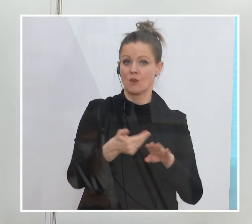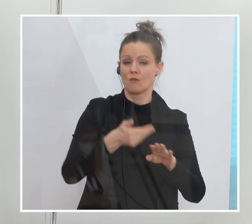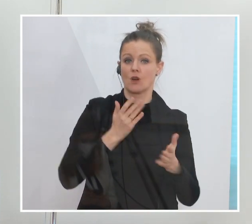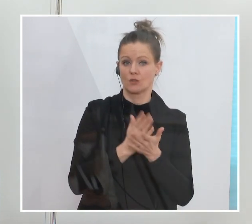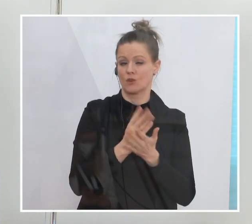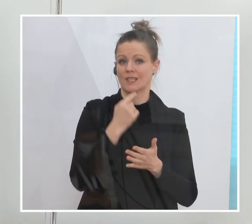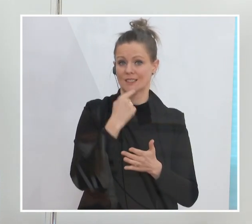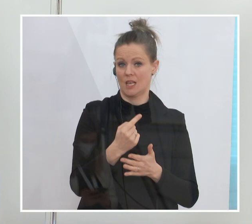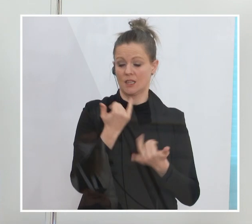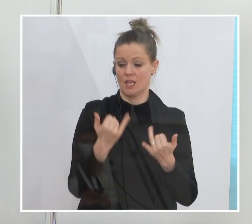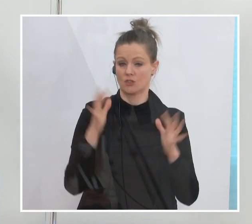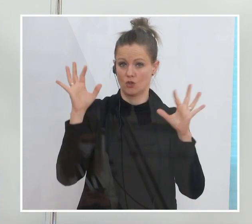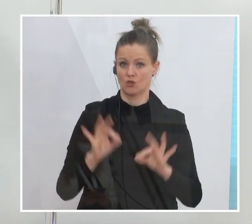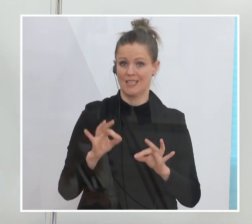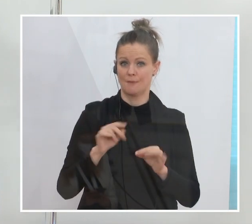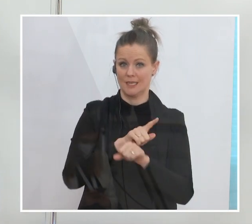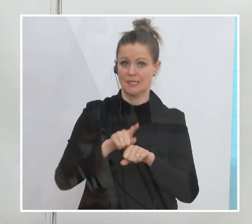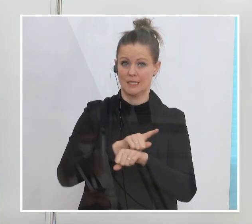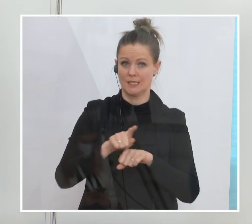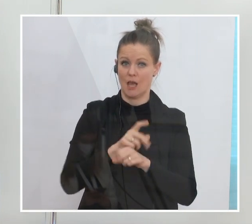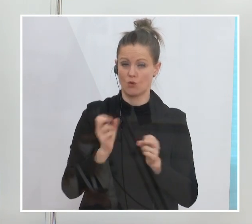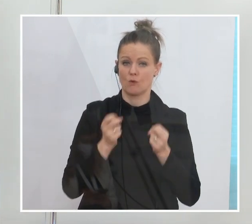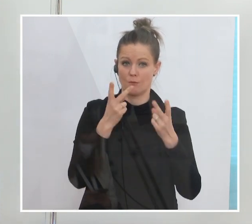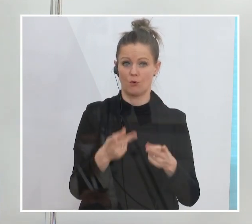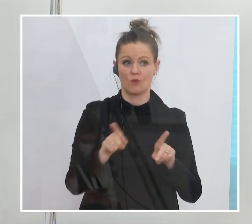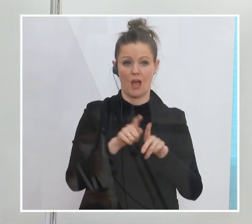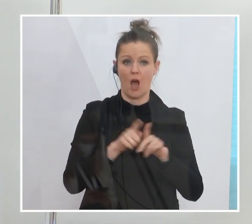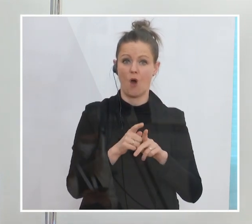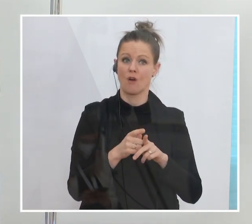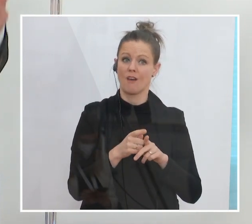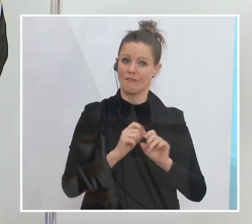düstere Zeit zu überbrücken und schon Initiativen zu fördern, wo es darum geht: Wo kann man jetzt